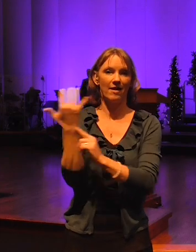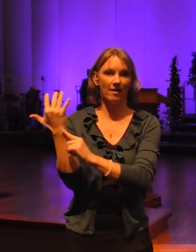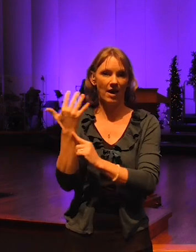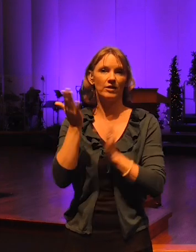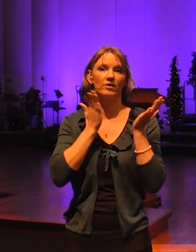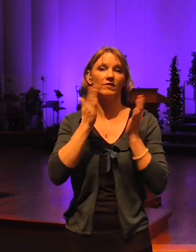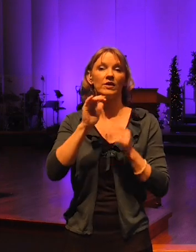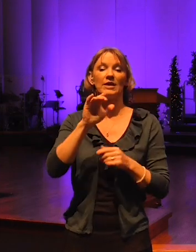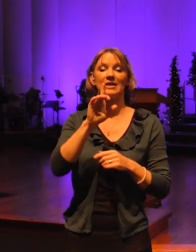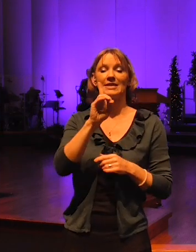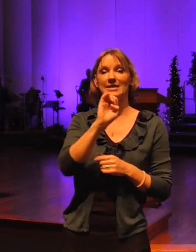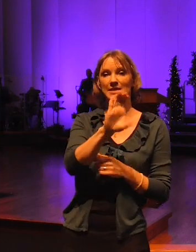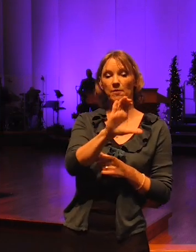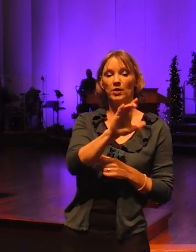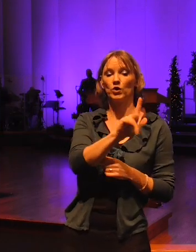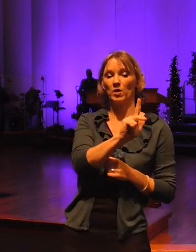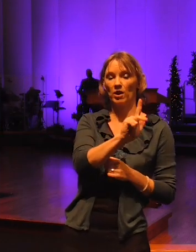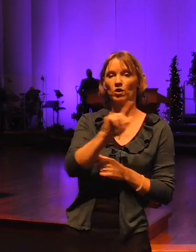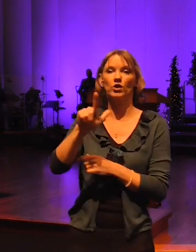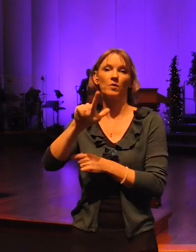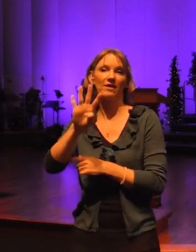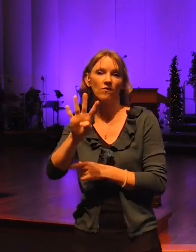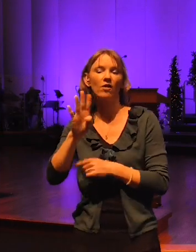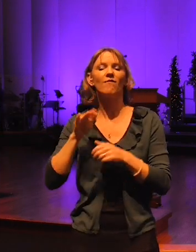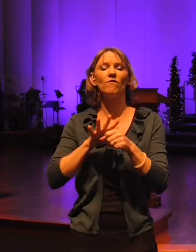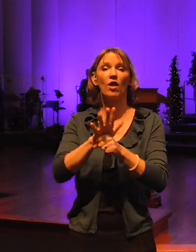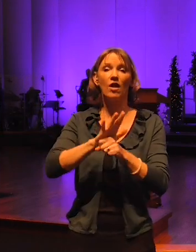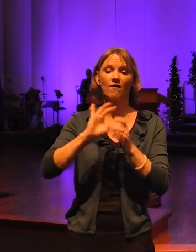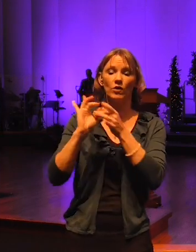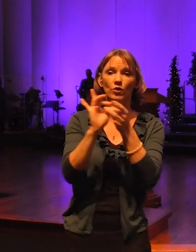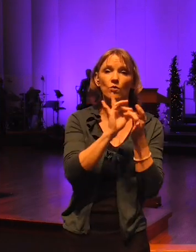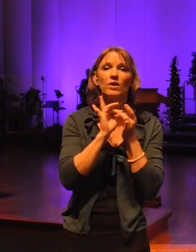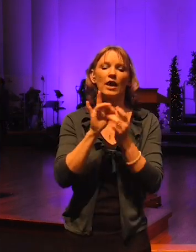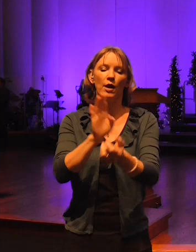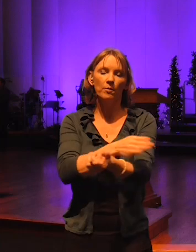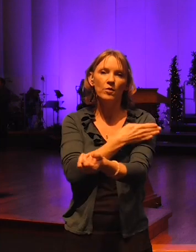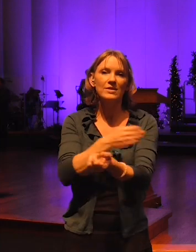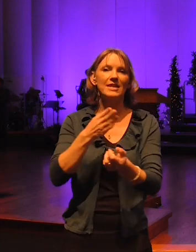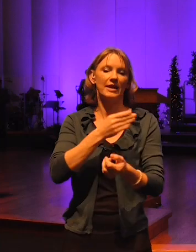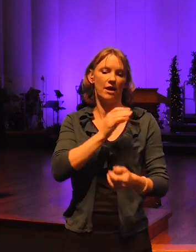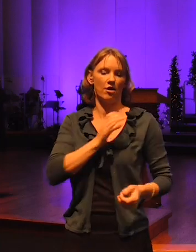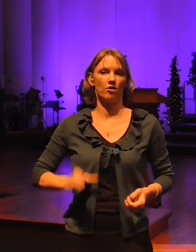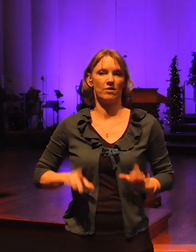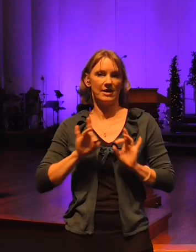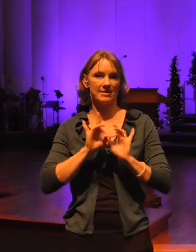lleno de unidad música y la Luz de Cristo sigamos la luz juntos